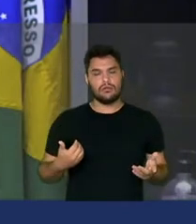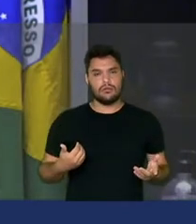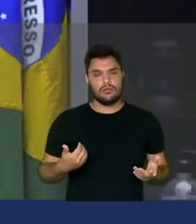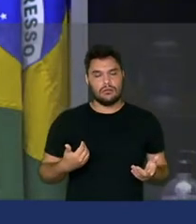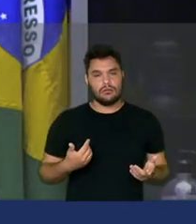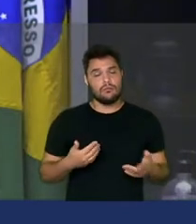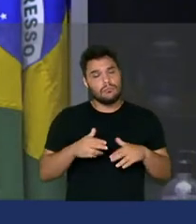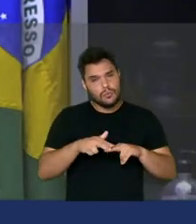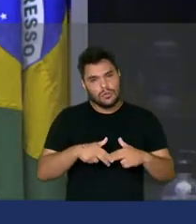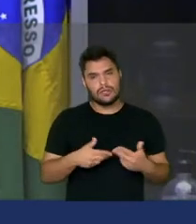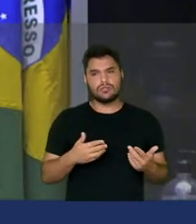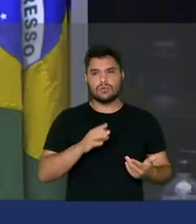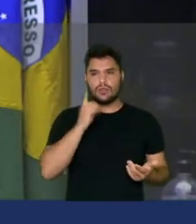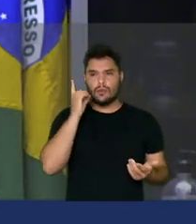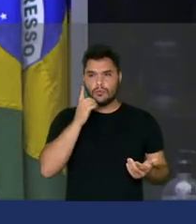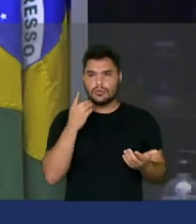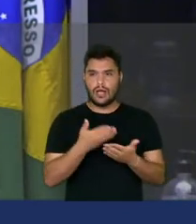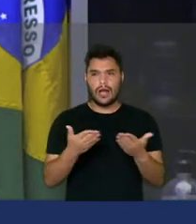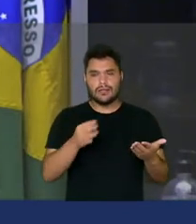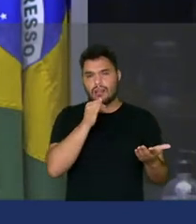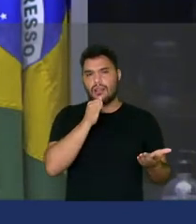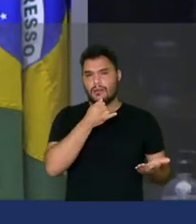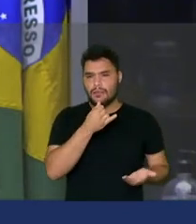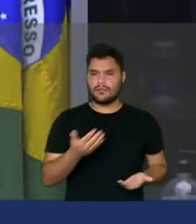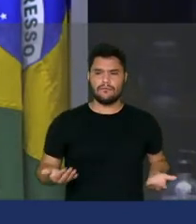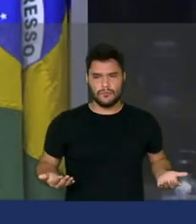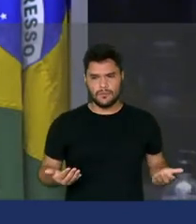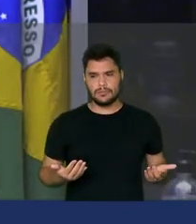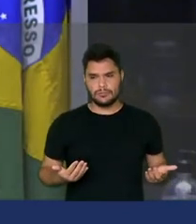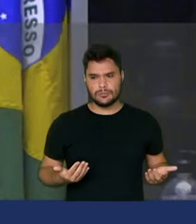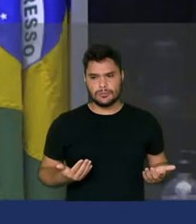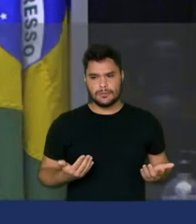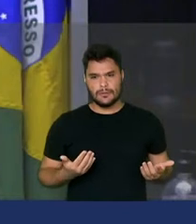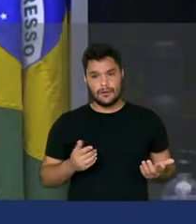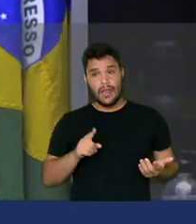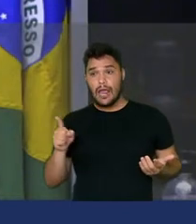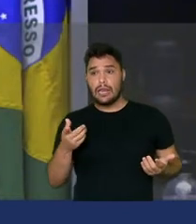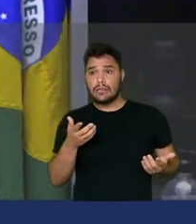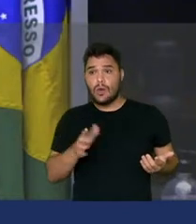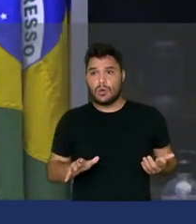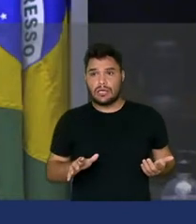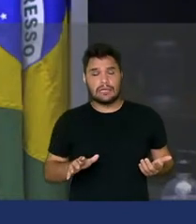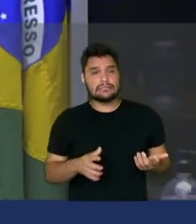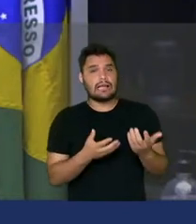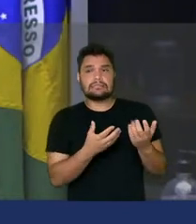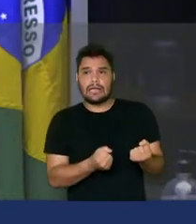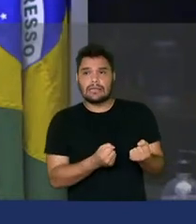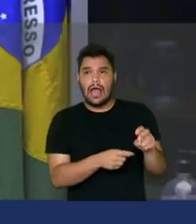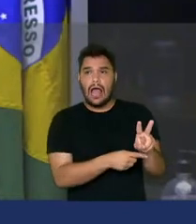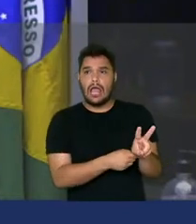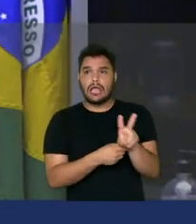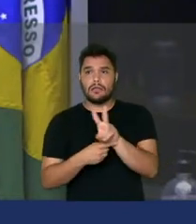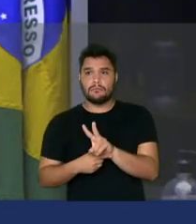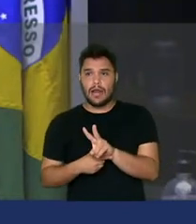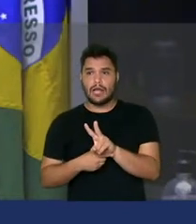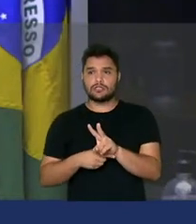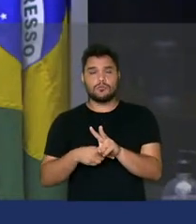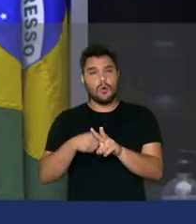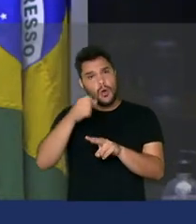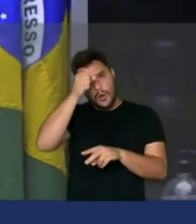RETIRADO DE UMA FORMA ARBITRÁ RIA. SENHORES DEPUTADOS, LAMENTAVELMENTE COM A RECUSA DE SIDNEY, DE ACEITAR A